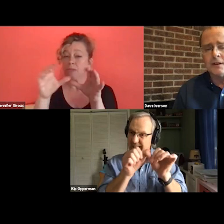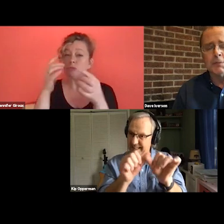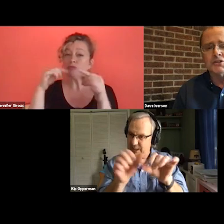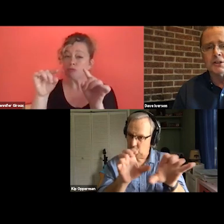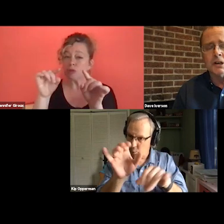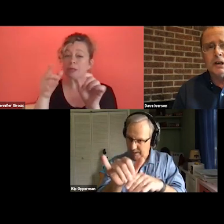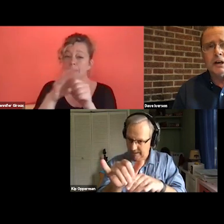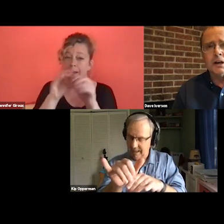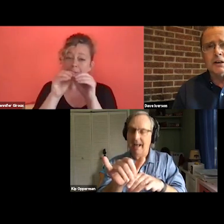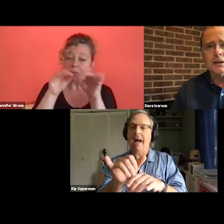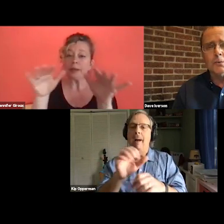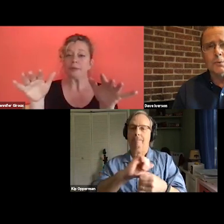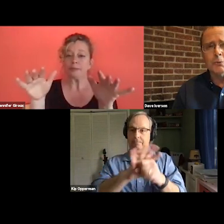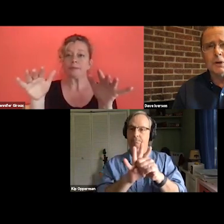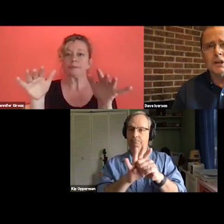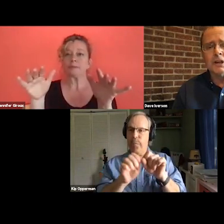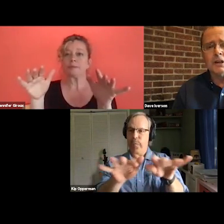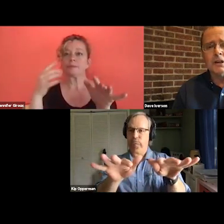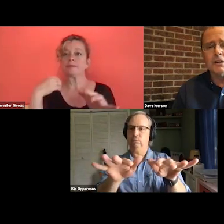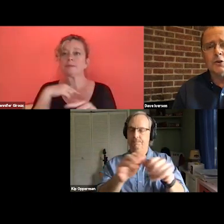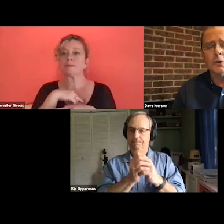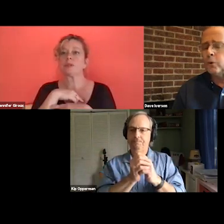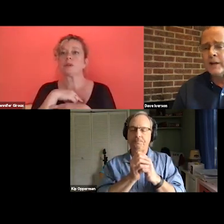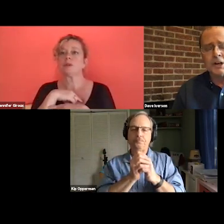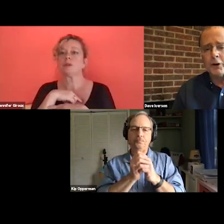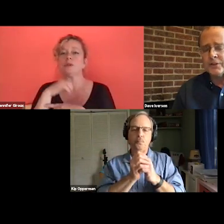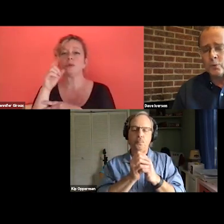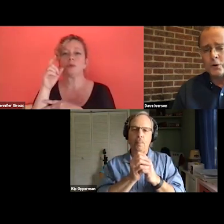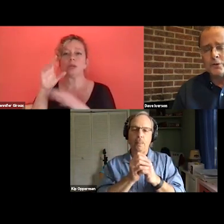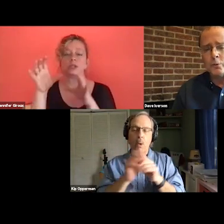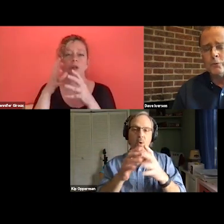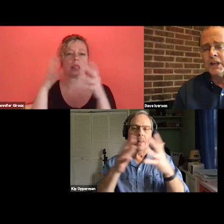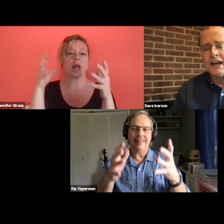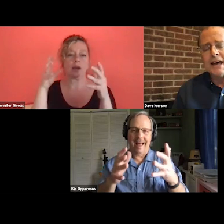como mencioné, realmente hacemos bastante trabajo de crisis. Así que realmente